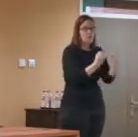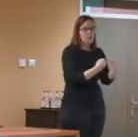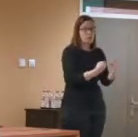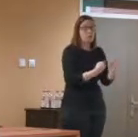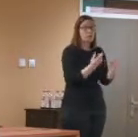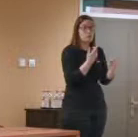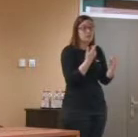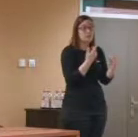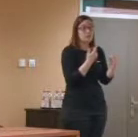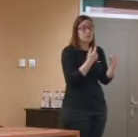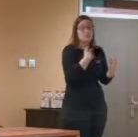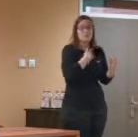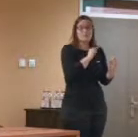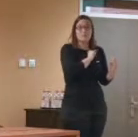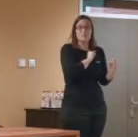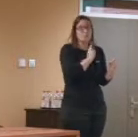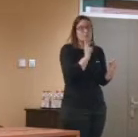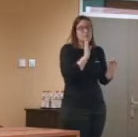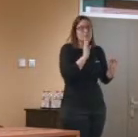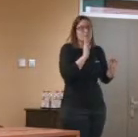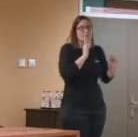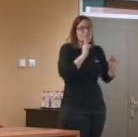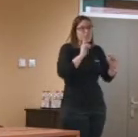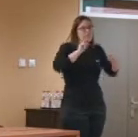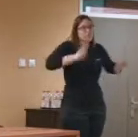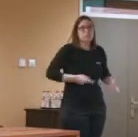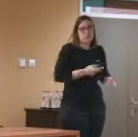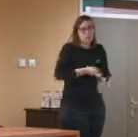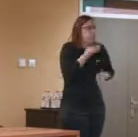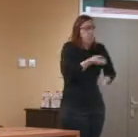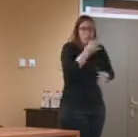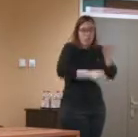cuenta, que reconociera finalmente los hechos delante del juez.